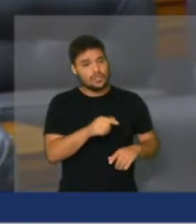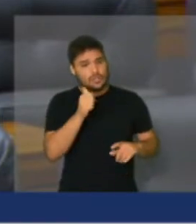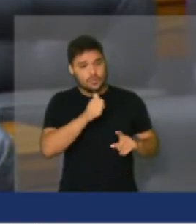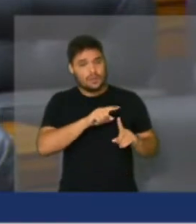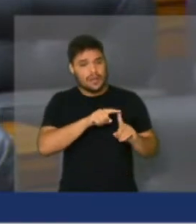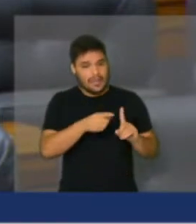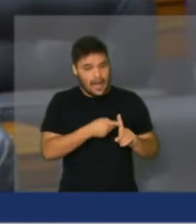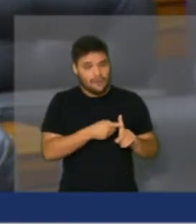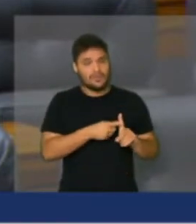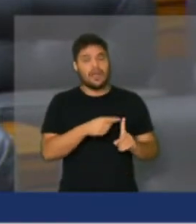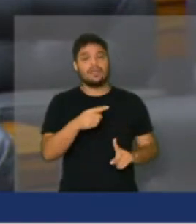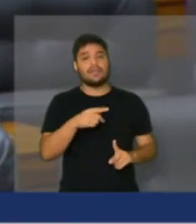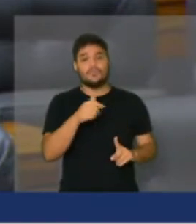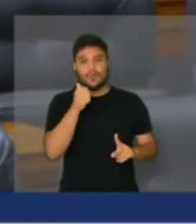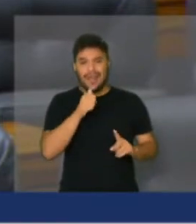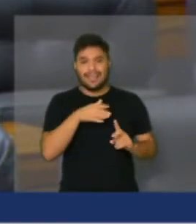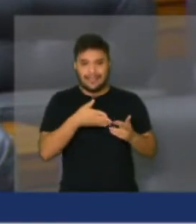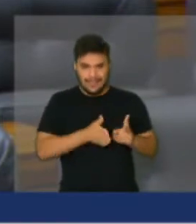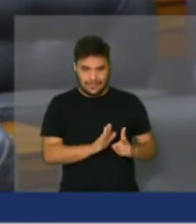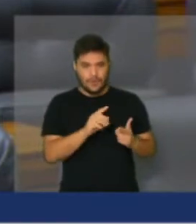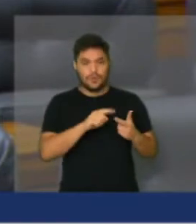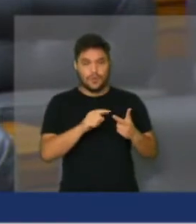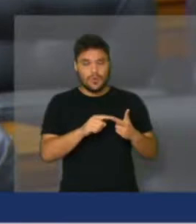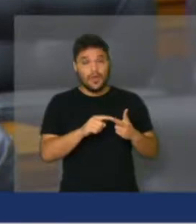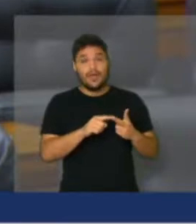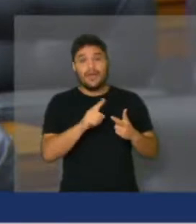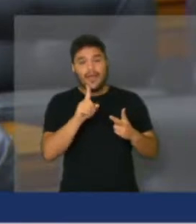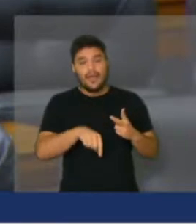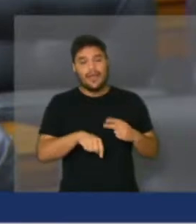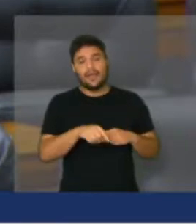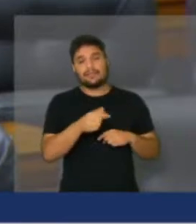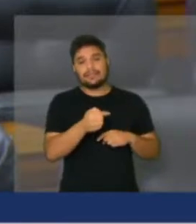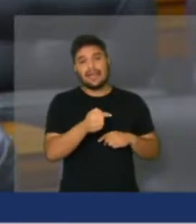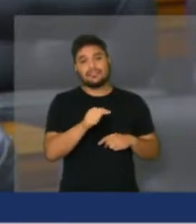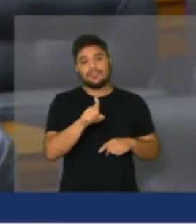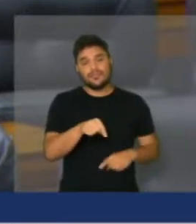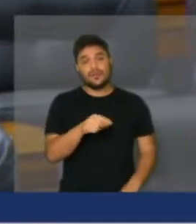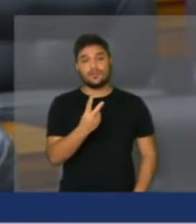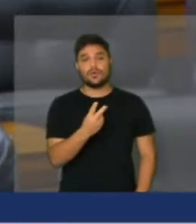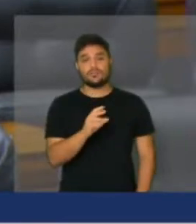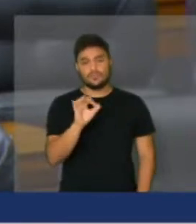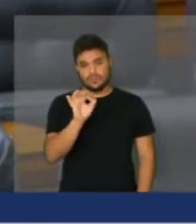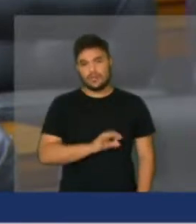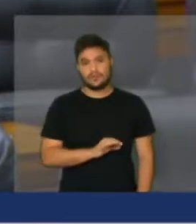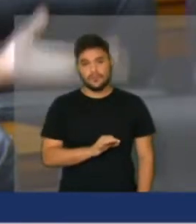COVID-19 NO BRASIL É DE 7,2%, SENDO QUE A TAXA DE MORTE POR COVID DAS DEMAIS PESSOAS NÃO GRÁVIDAS, NÃO PUÉRPERAS É